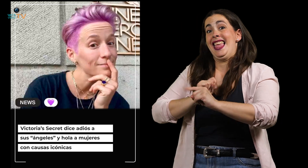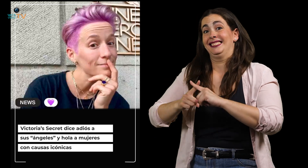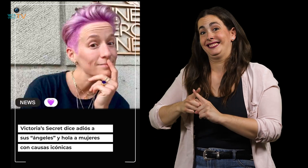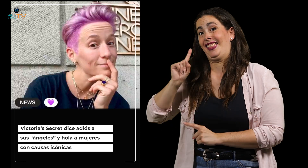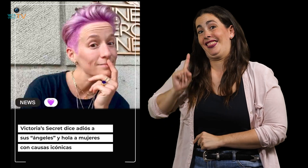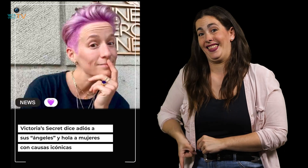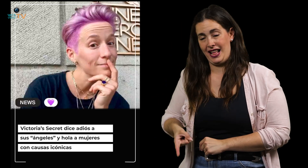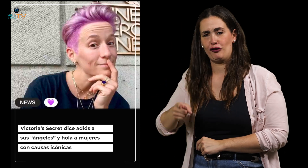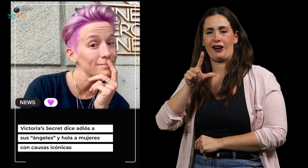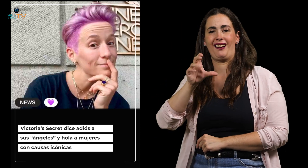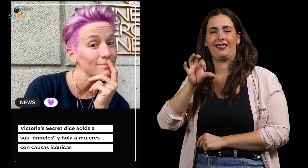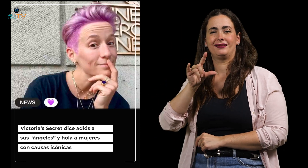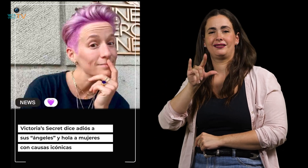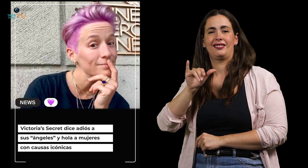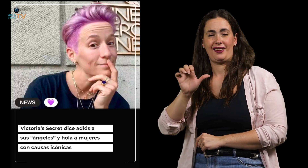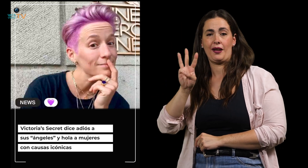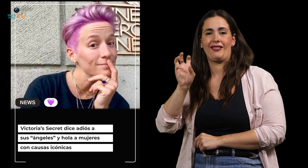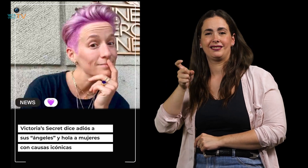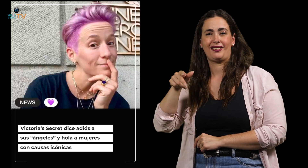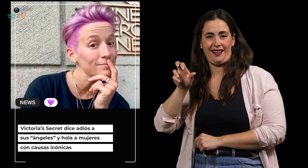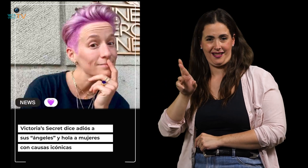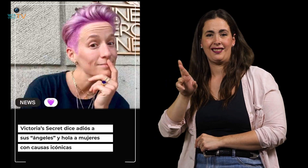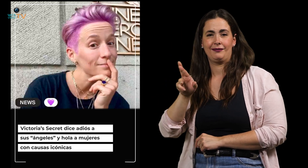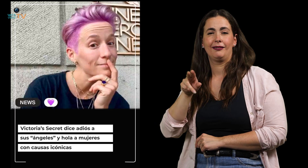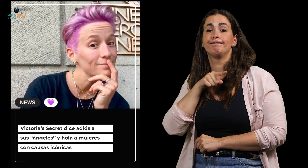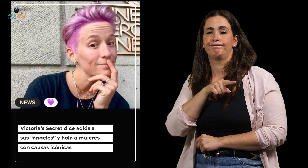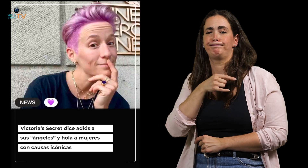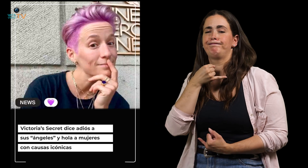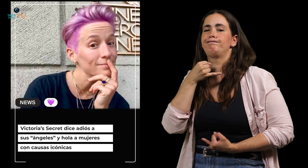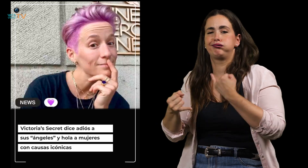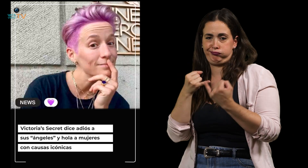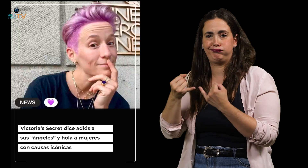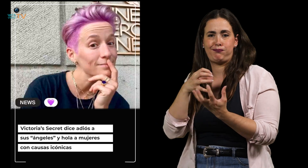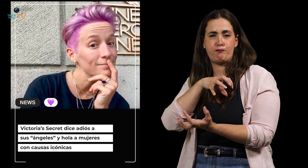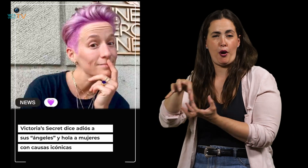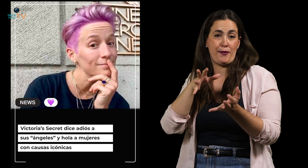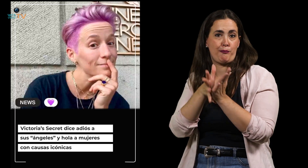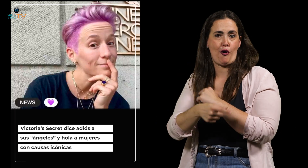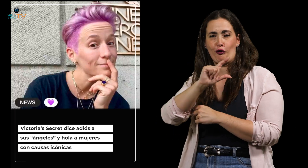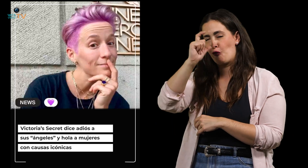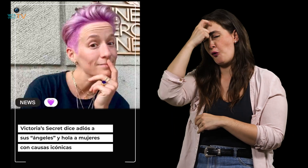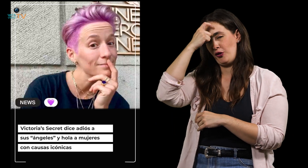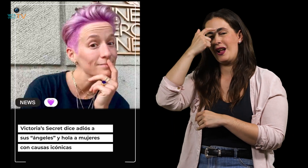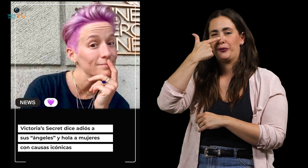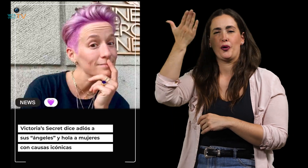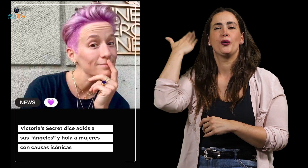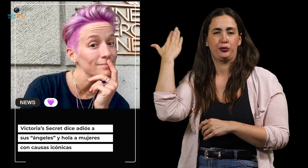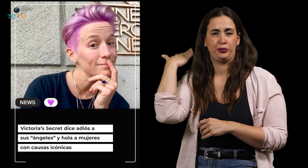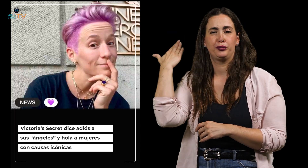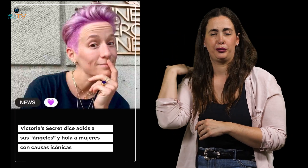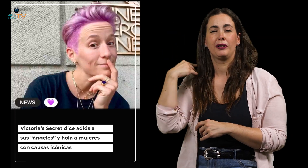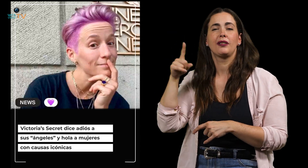Su ex CEO, Leslie Wexner, quien se vio envuelto en diversas polémicas